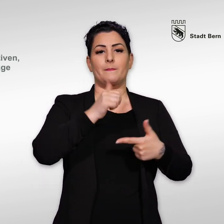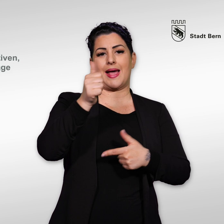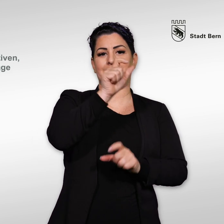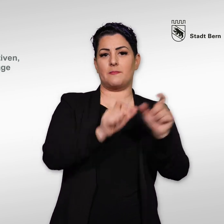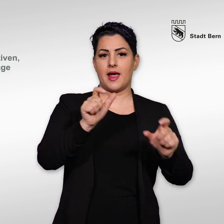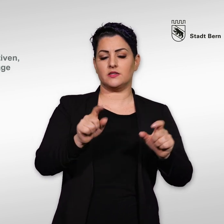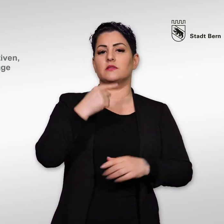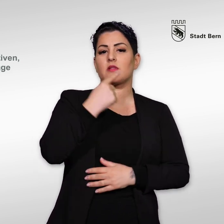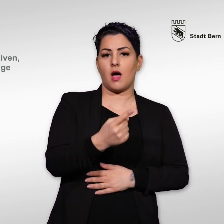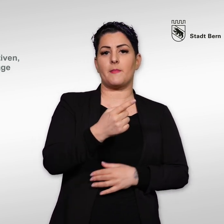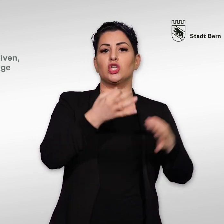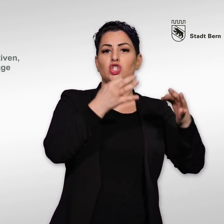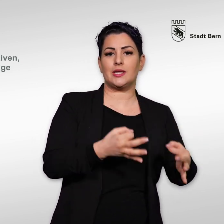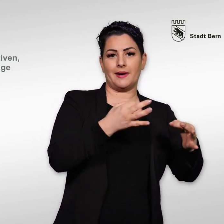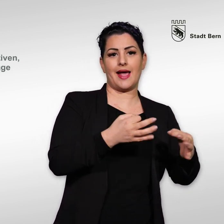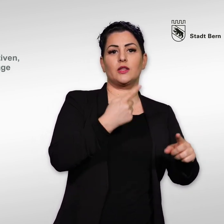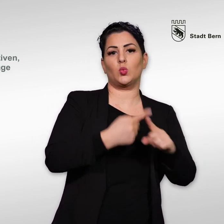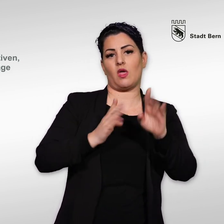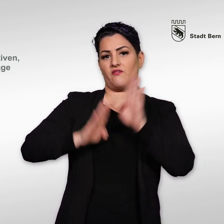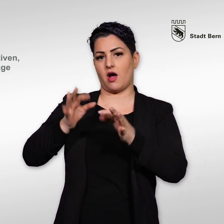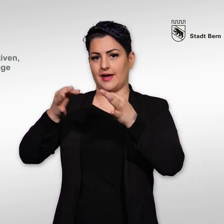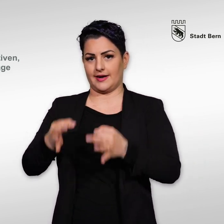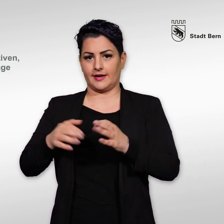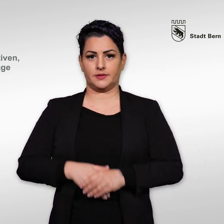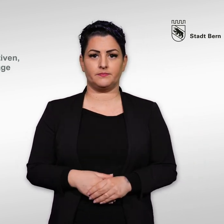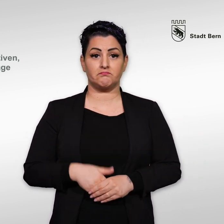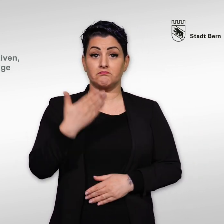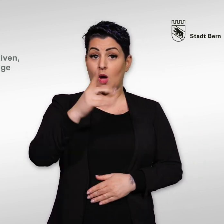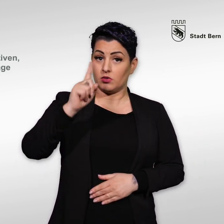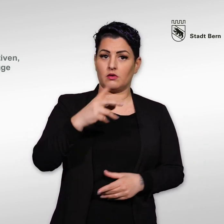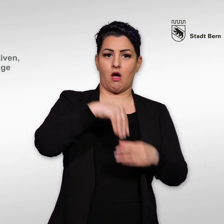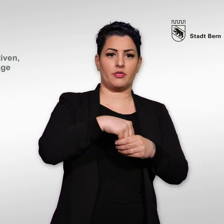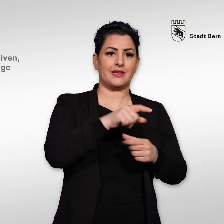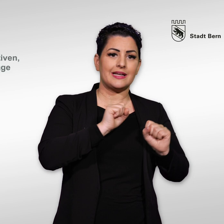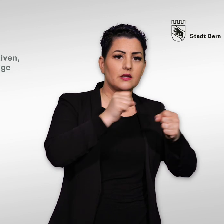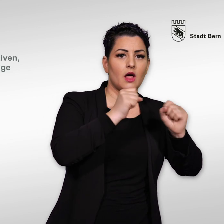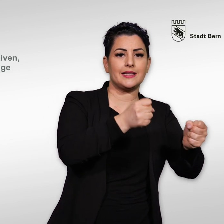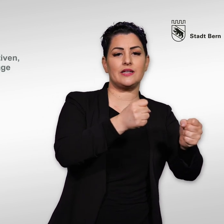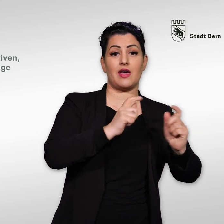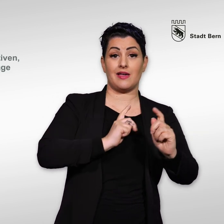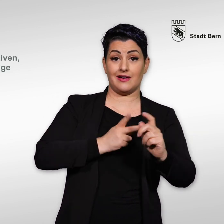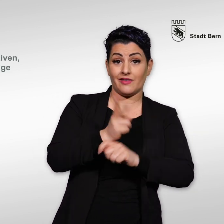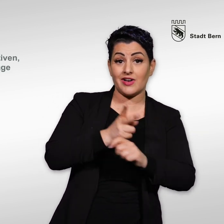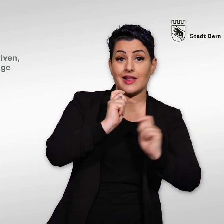haben die meisten Menschen das sogenannte Stimmrecht oder auch Wahlrecht. Sie können dann auch Initiativen, Referenden